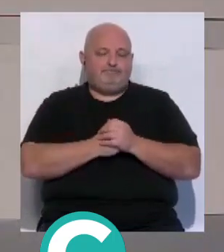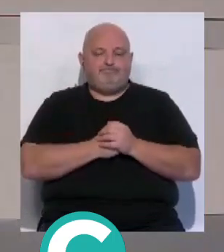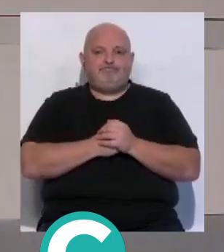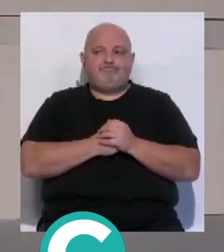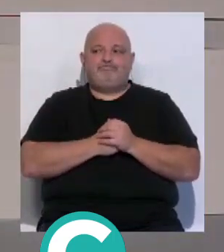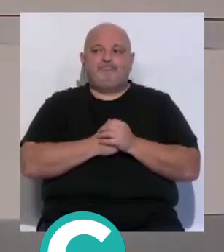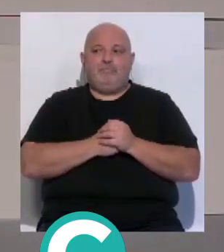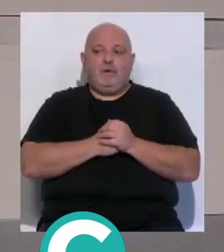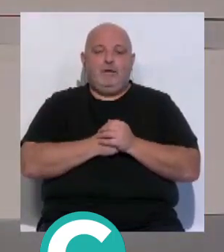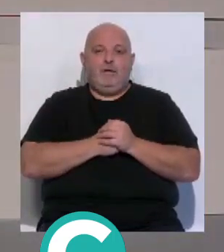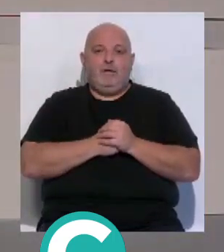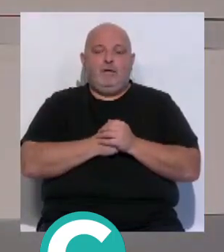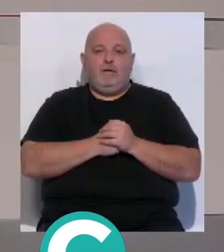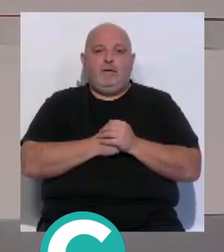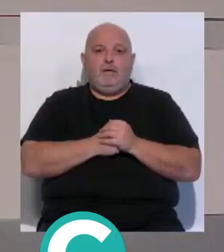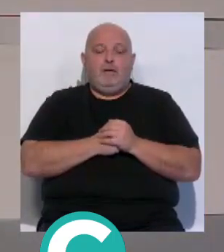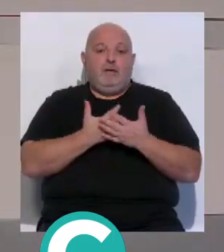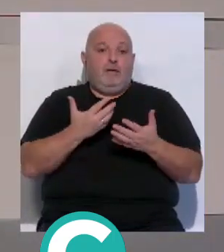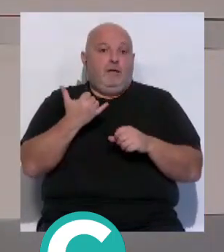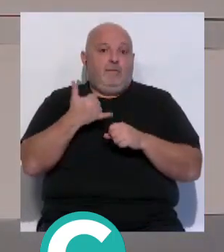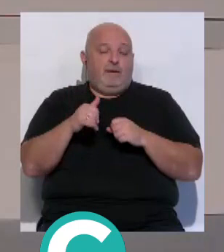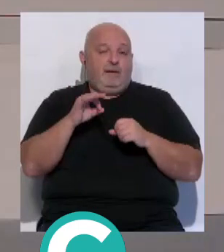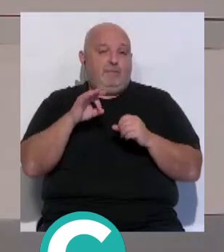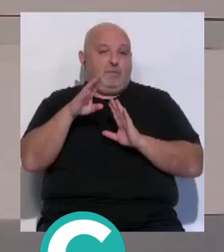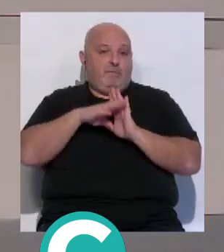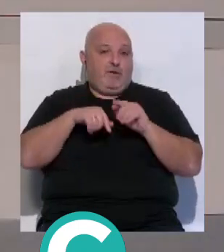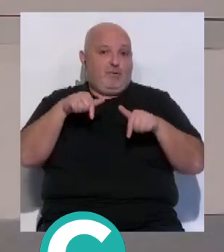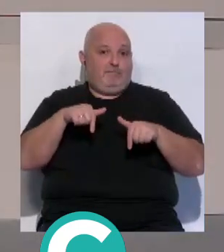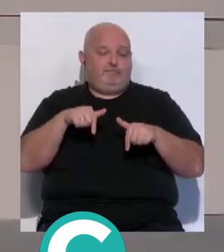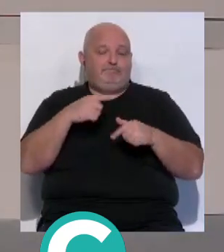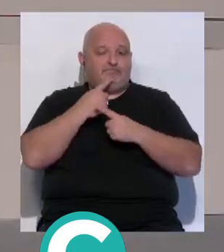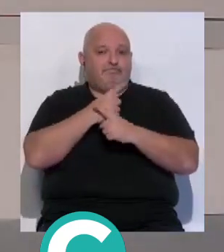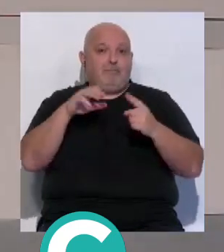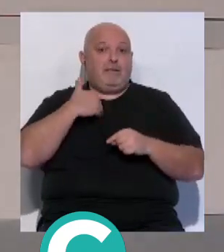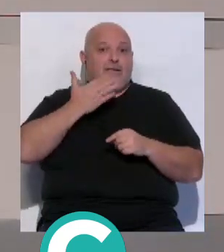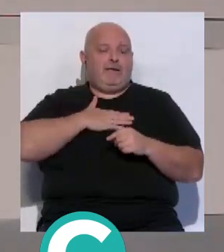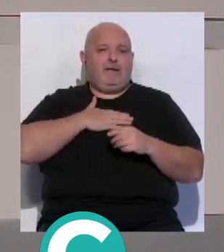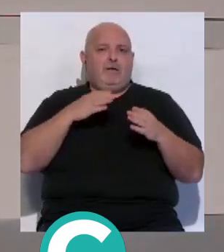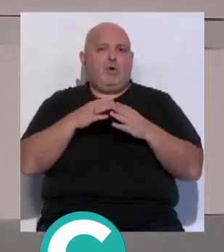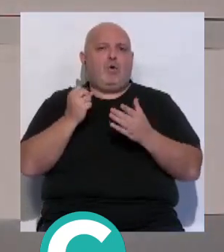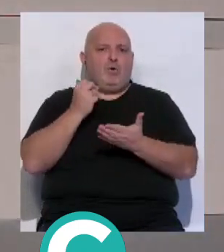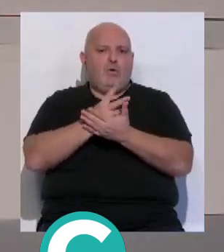Bueno al final Casi ya del programa decir que mañana el equipo vuelve a los entrenamientos